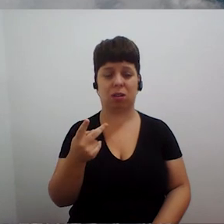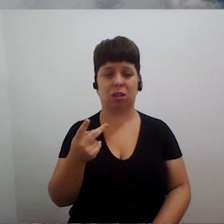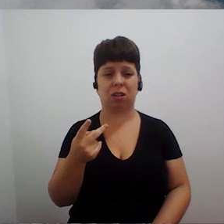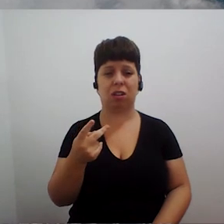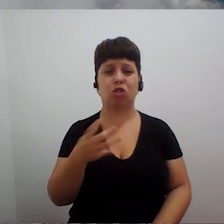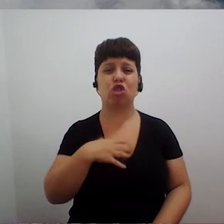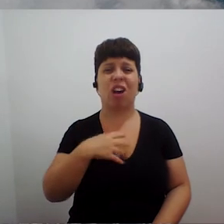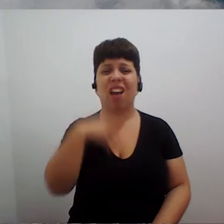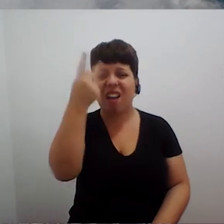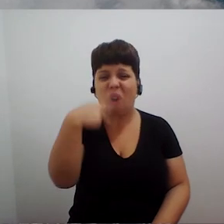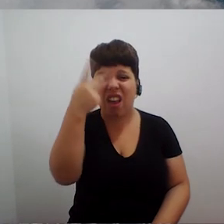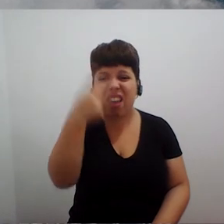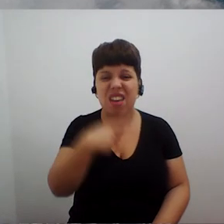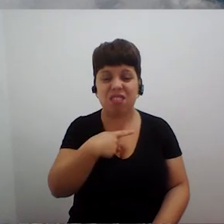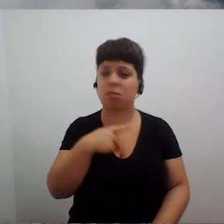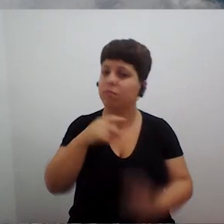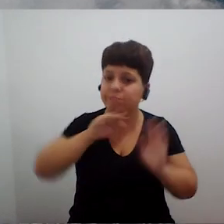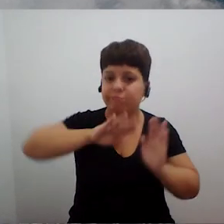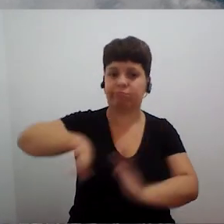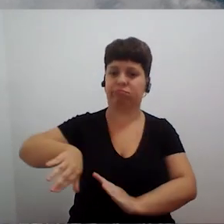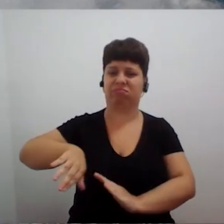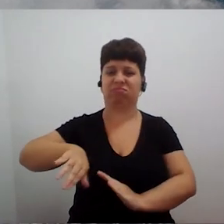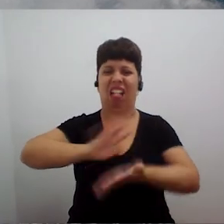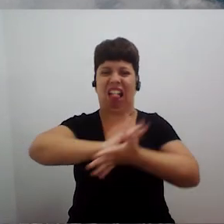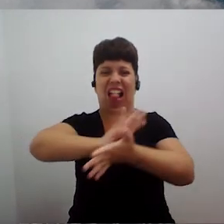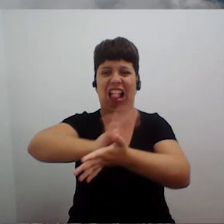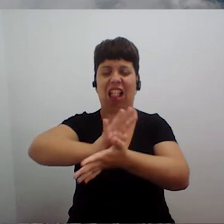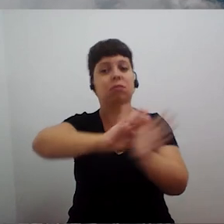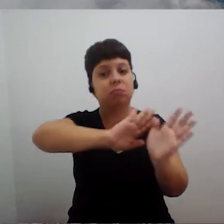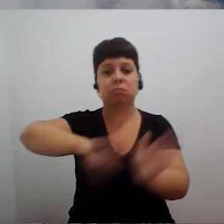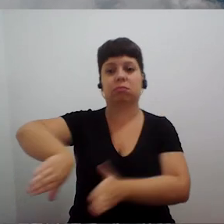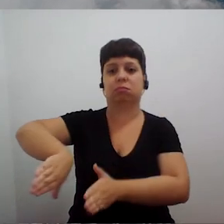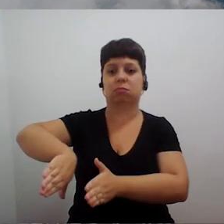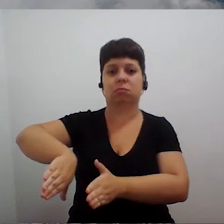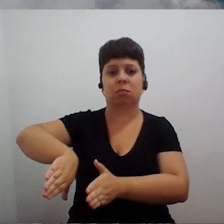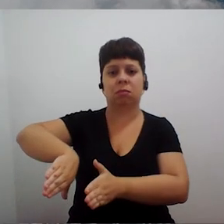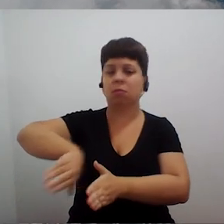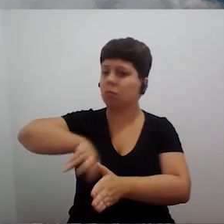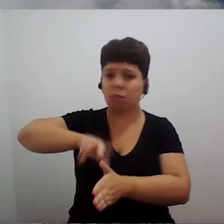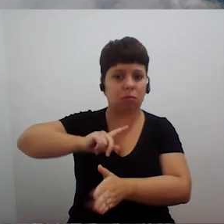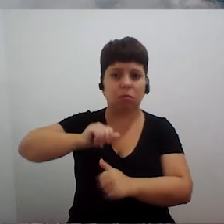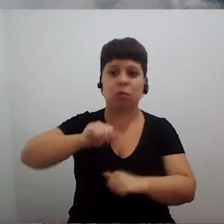modos de viver egoístas, capitalistas, depredadores que nós humanos temos né E assumir um estilo de vida